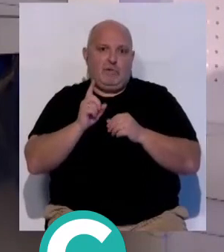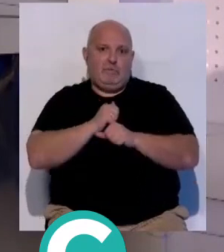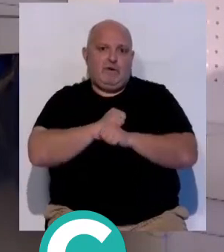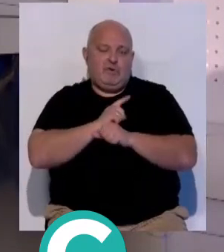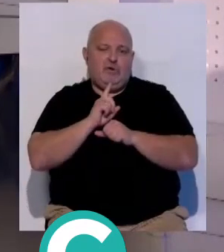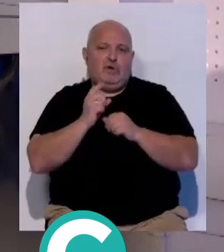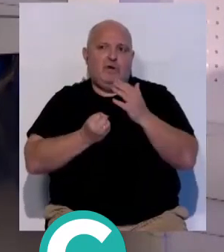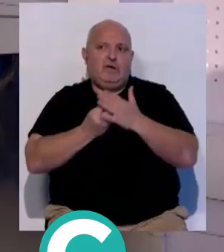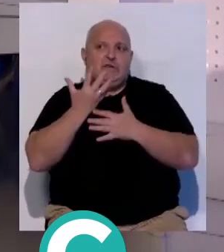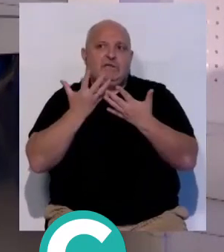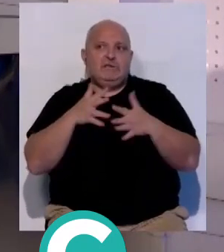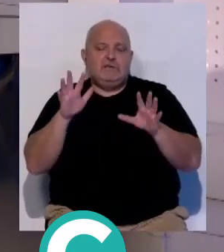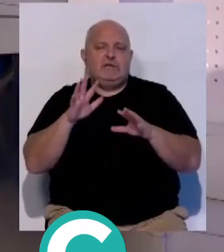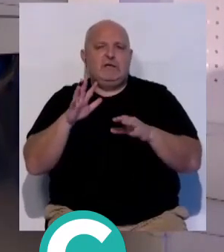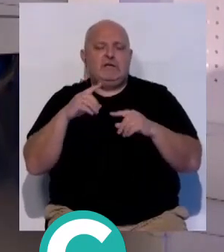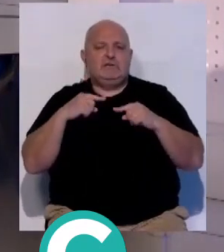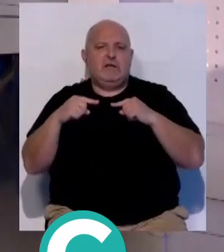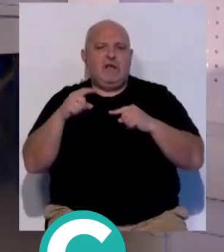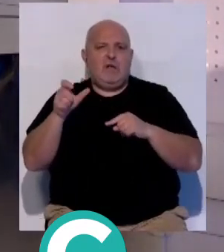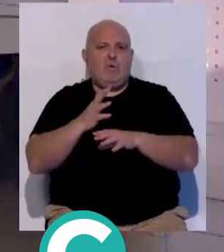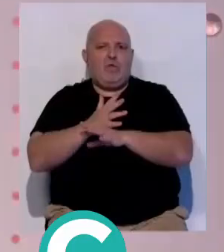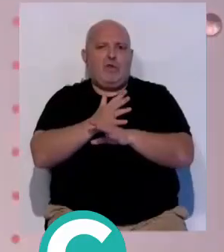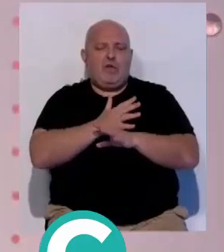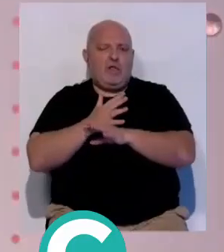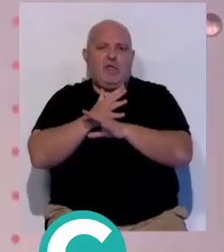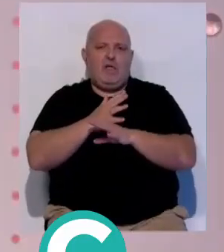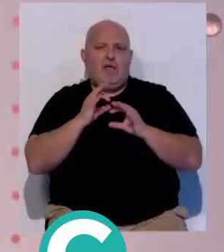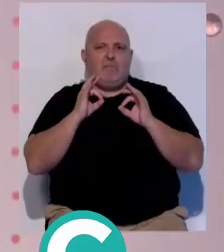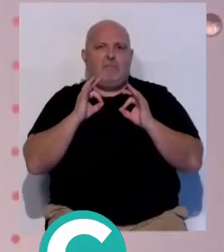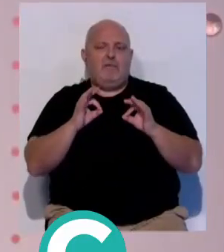correr ningún tipo de riesgo porque Sergio tiene jugadores en esa demarcación Especialmente con la